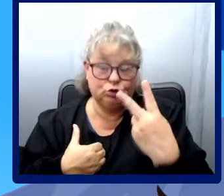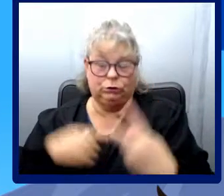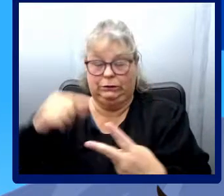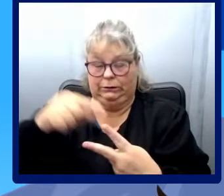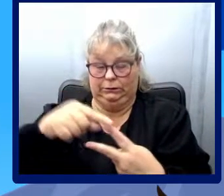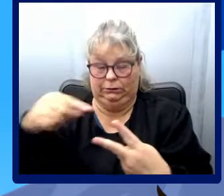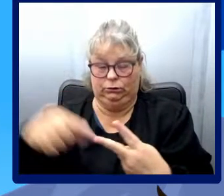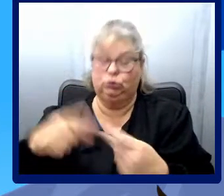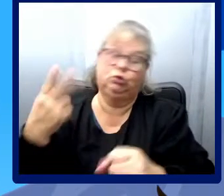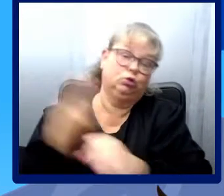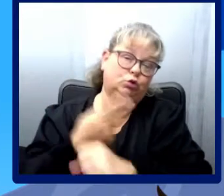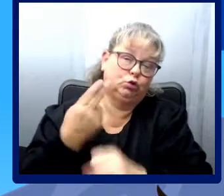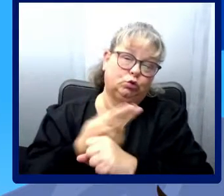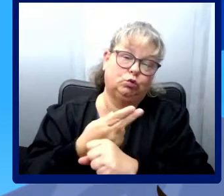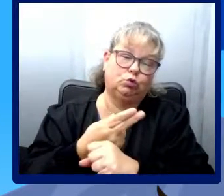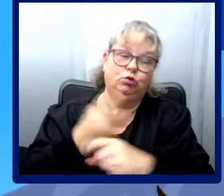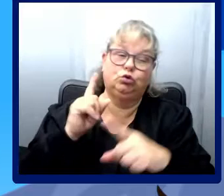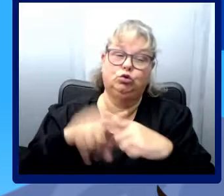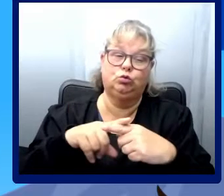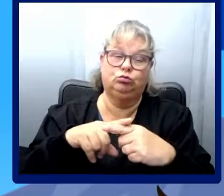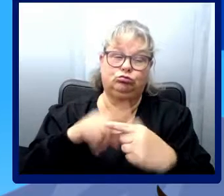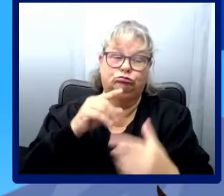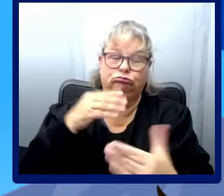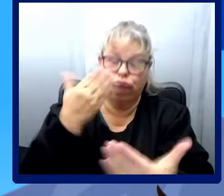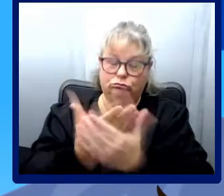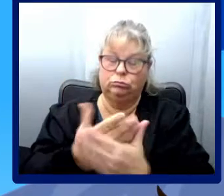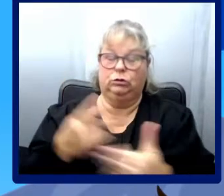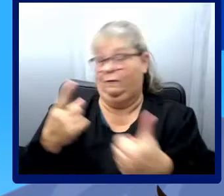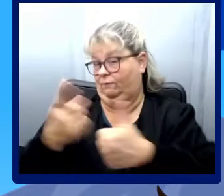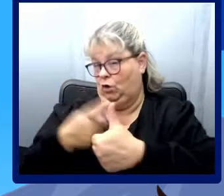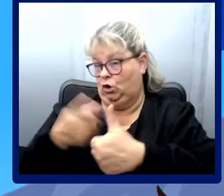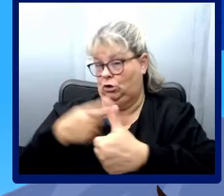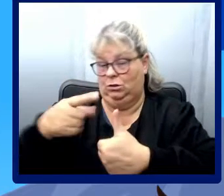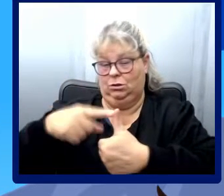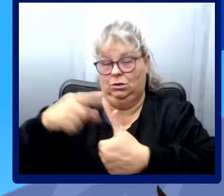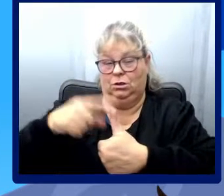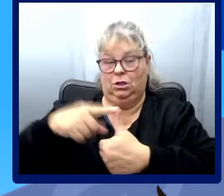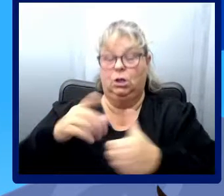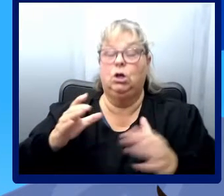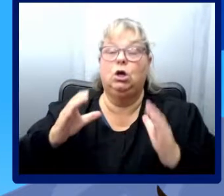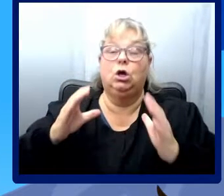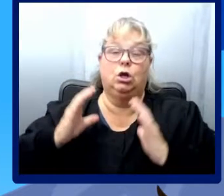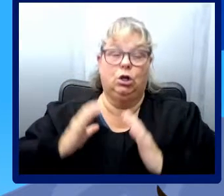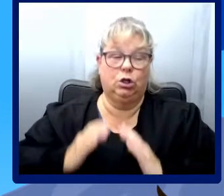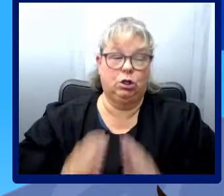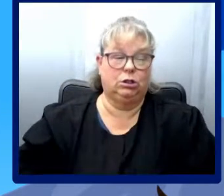para implementar esta solución de manejo de errores. La primera parte se llama tipo de metadatos personalizados